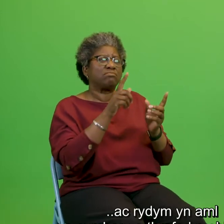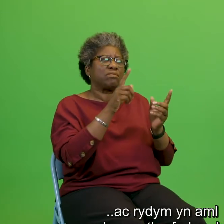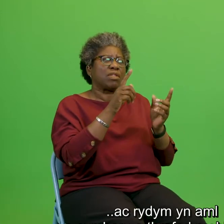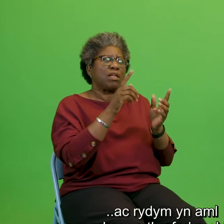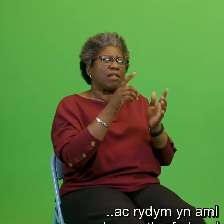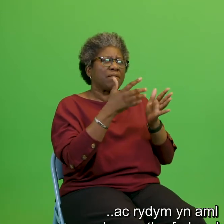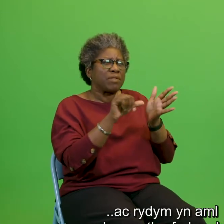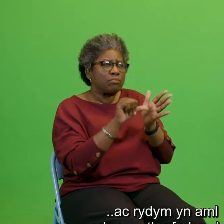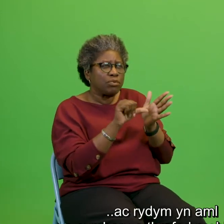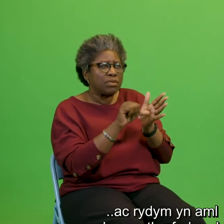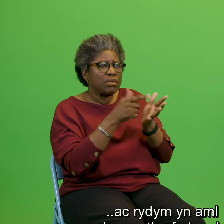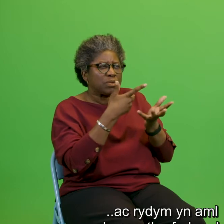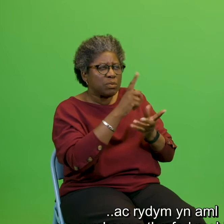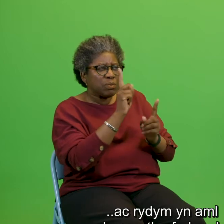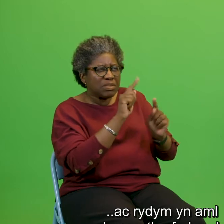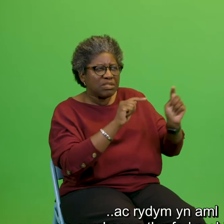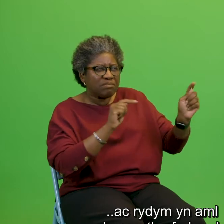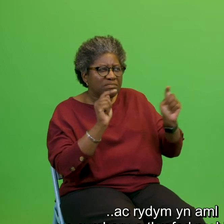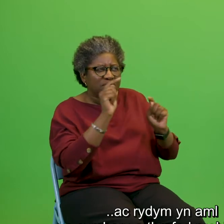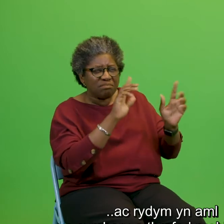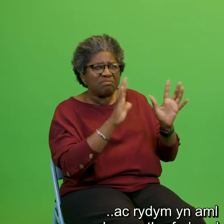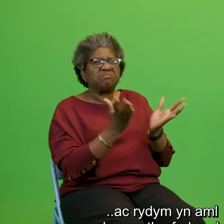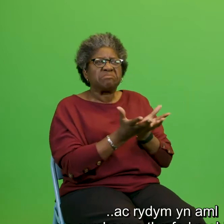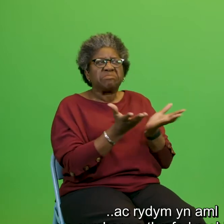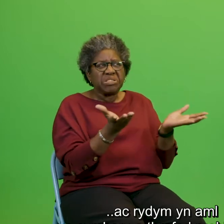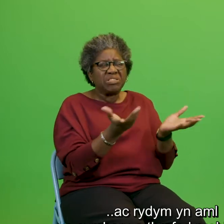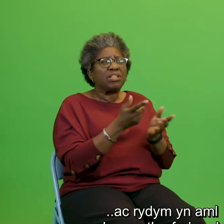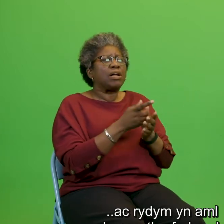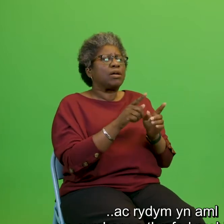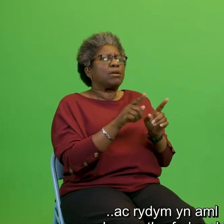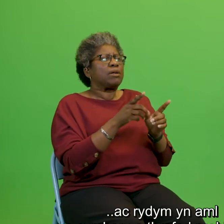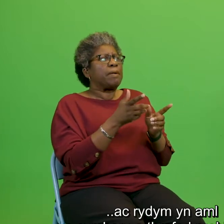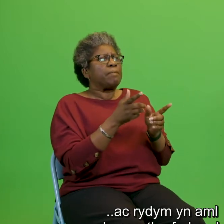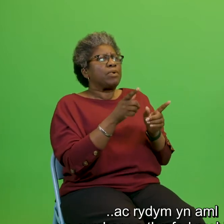..ac rydym yn aml yn cymharu a thrafod problemau.